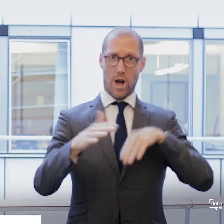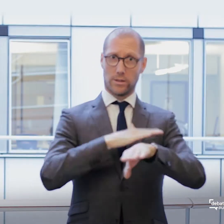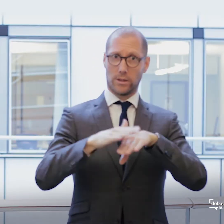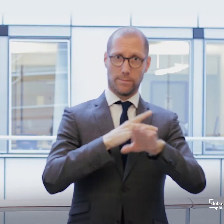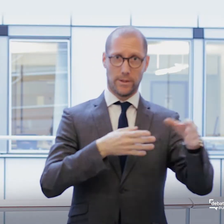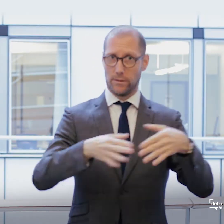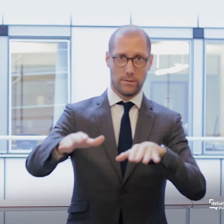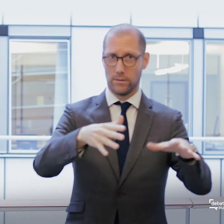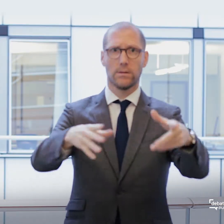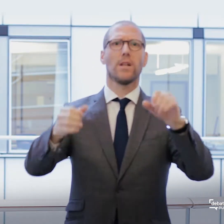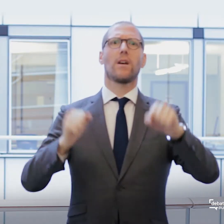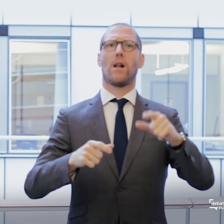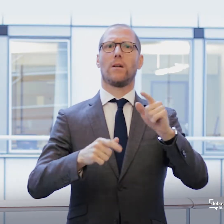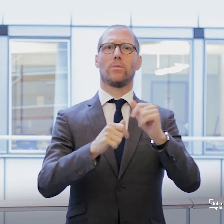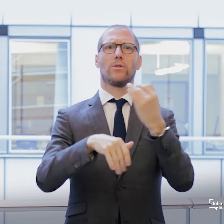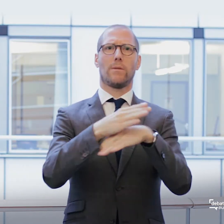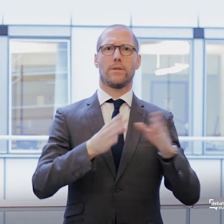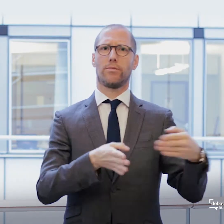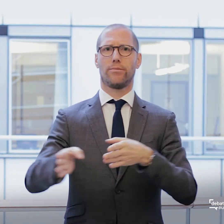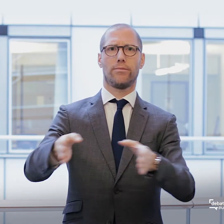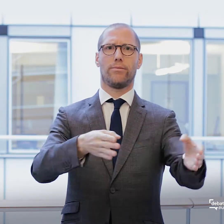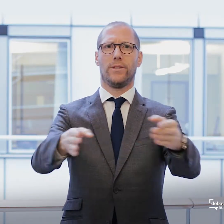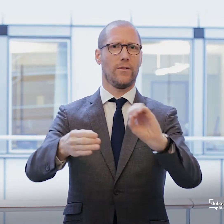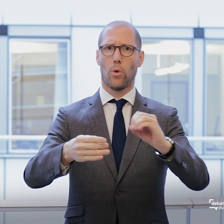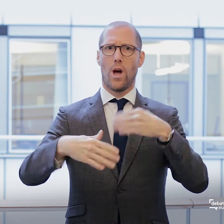Bestimmte Technologien können Barrieren für Behinderte abbauen.